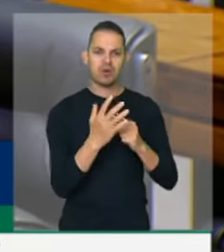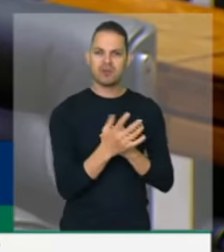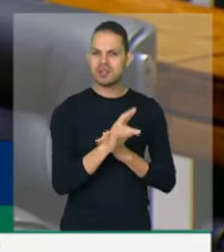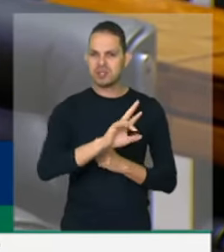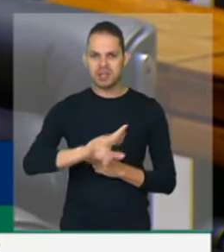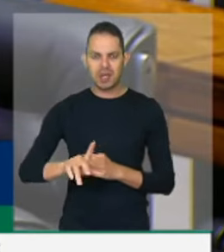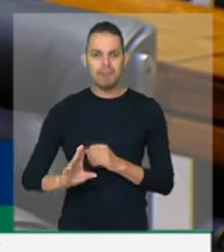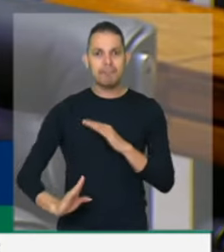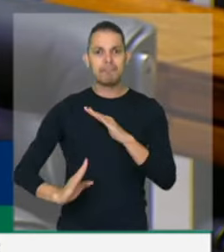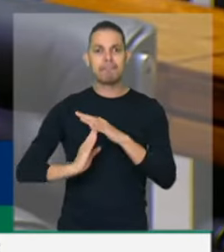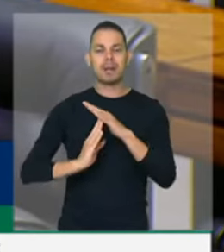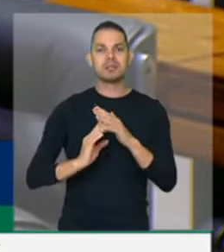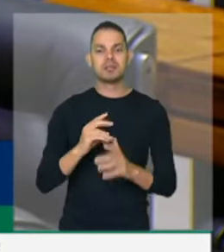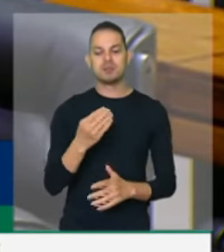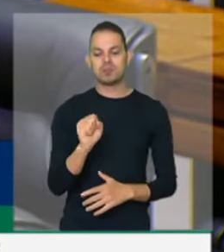DIÁRIA, UTI COVID, 1600 O PREÇO MÉDIO CONFORME